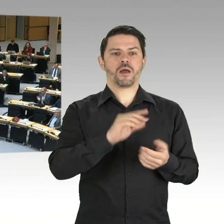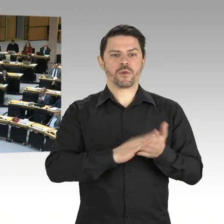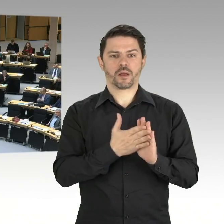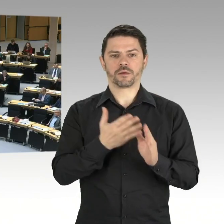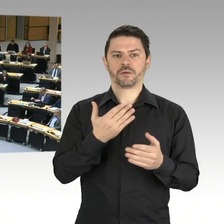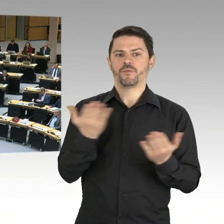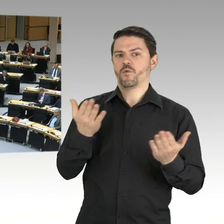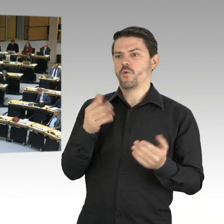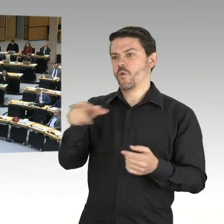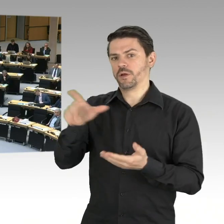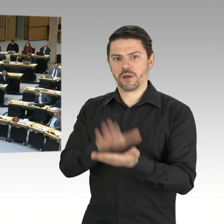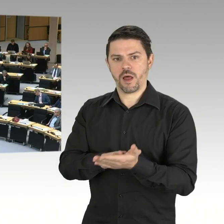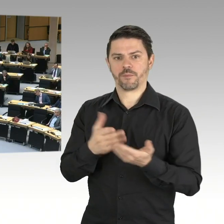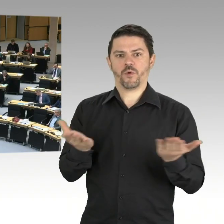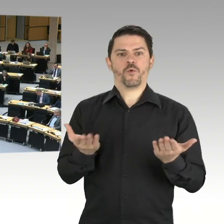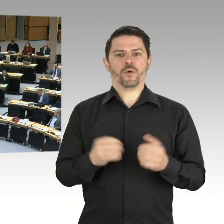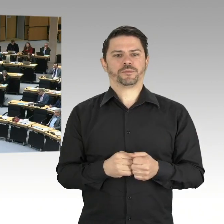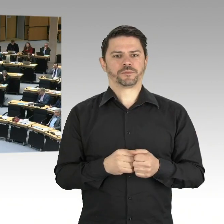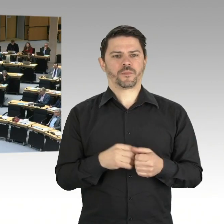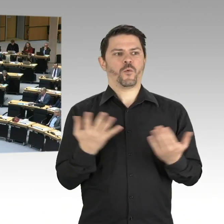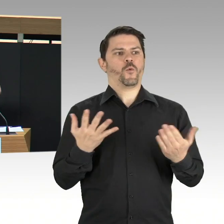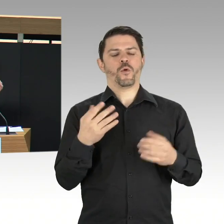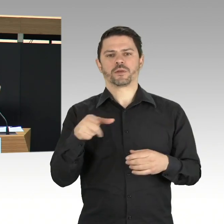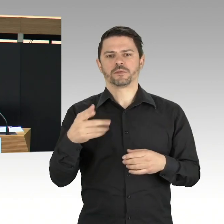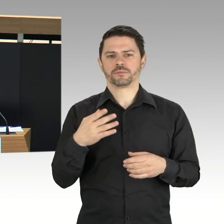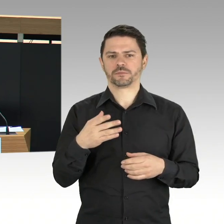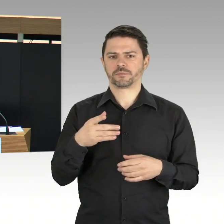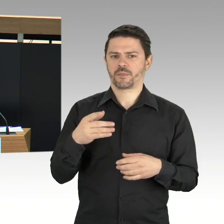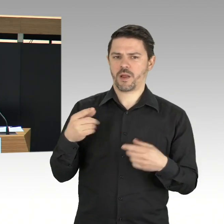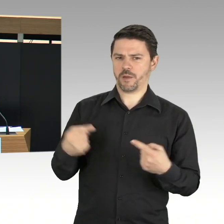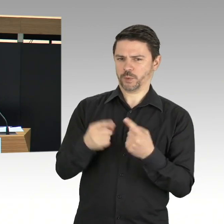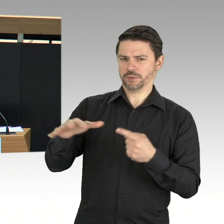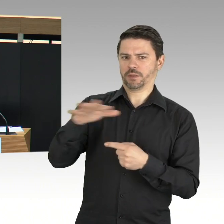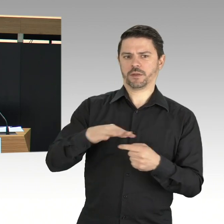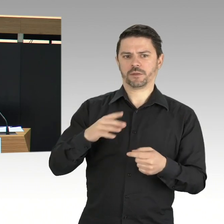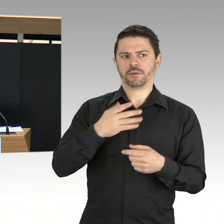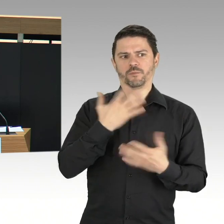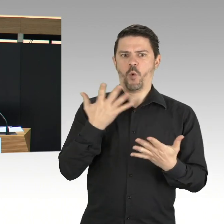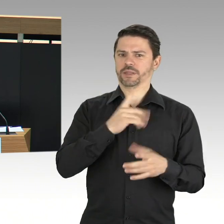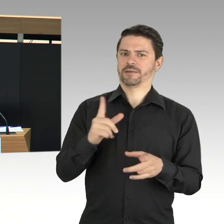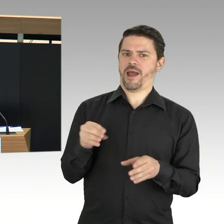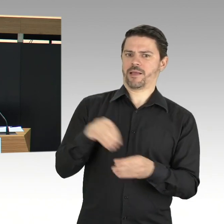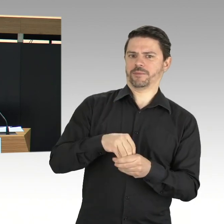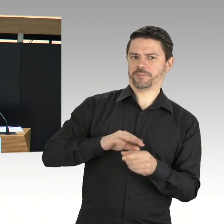Ich finde, Sie sollten mal lieber den betroffenen Menschen mehr zuhören. Eine Frau neulich zu mir an der Supermarktkasse, meinte, sie hatte total Angst,